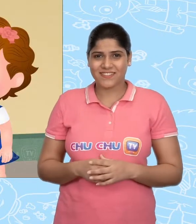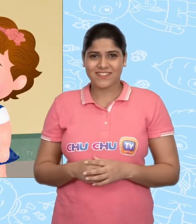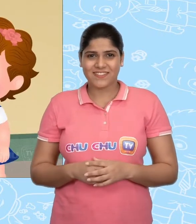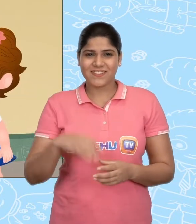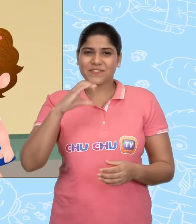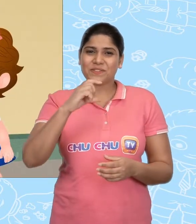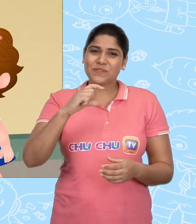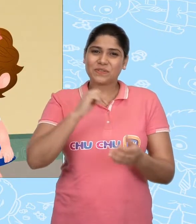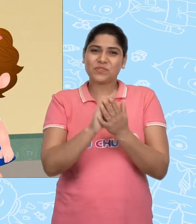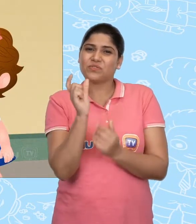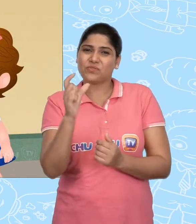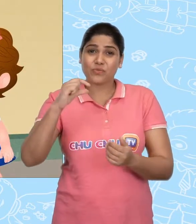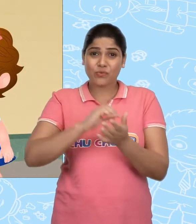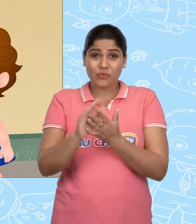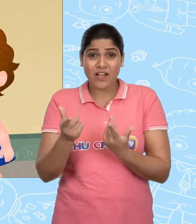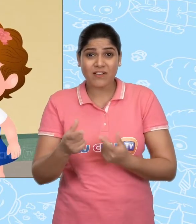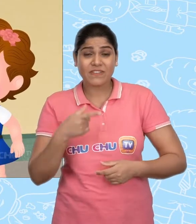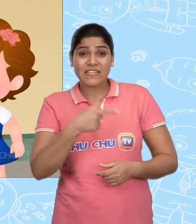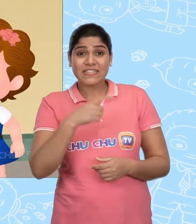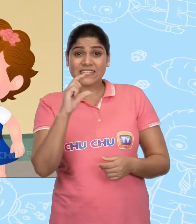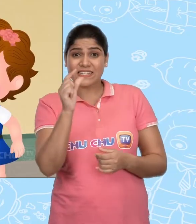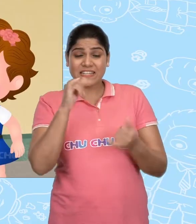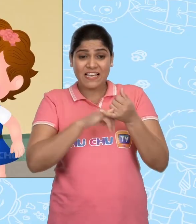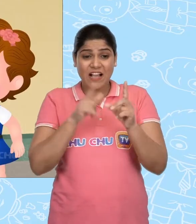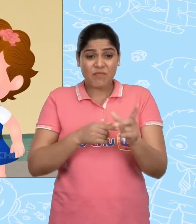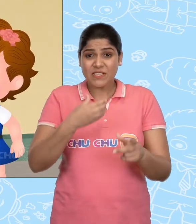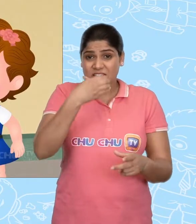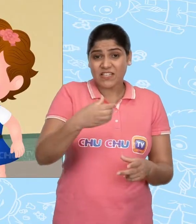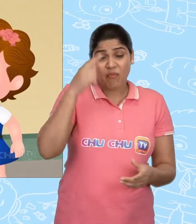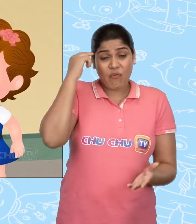ChuChu का pizza लेने का Cusslyका वो फैसला बहुत गलत था